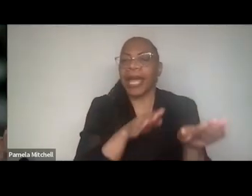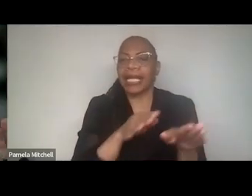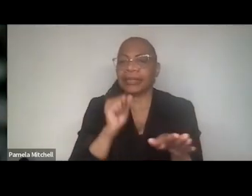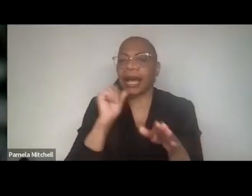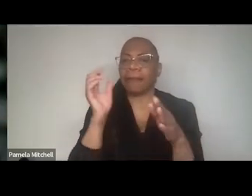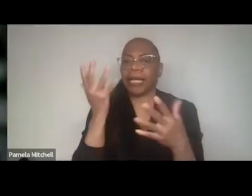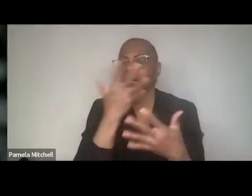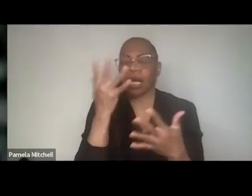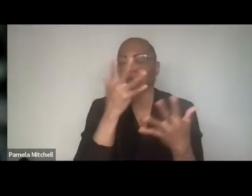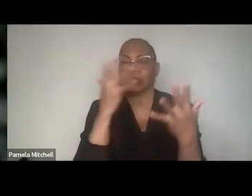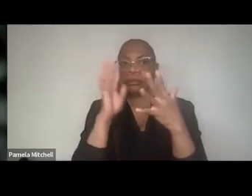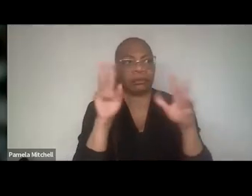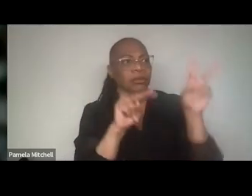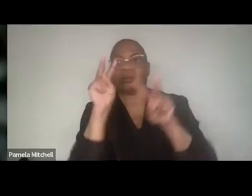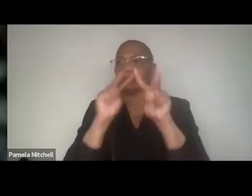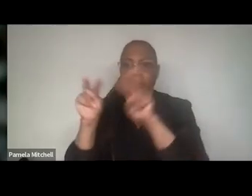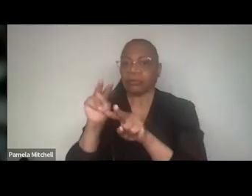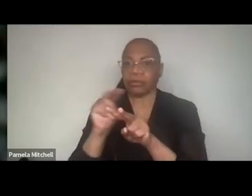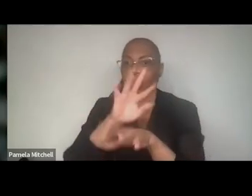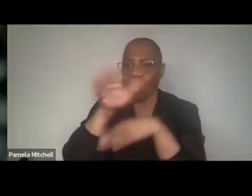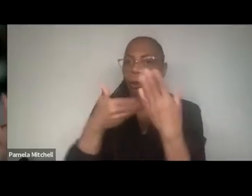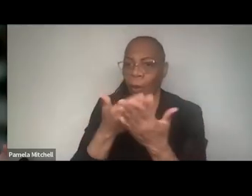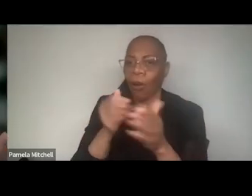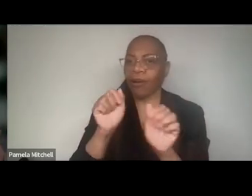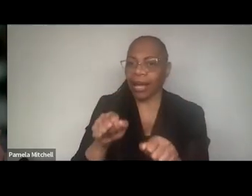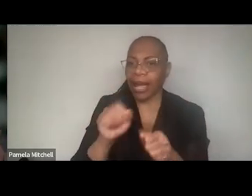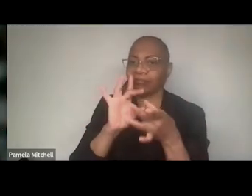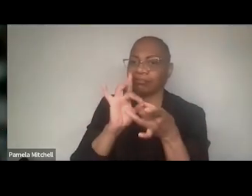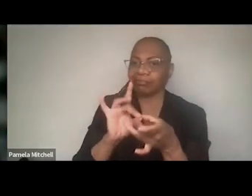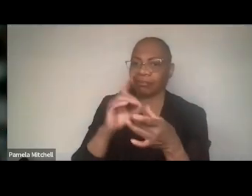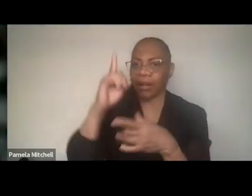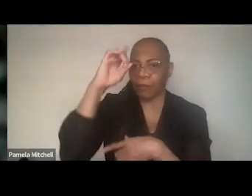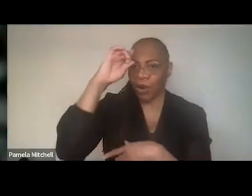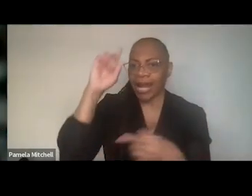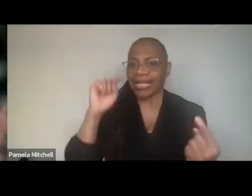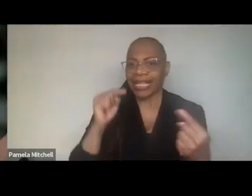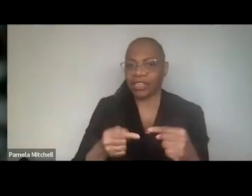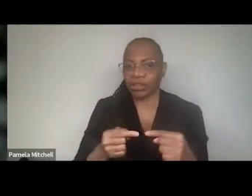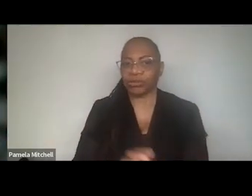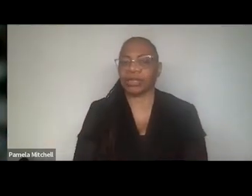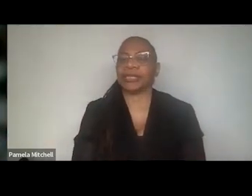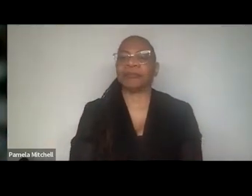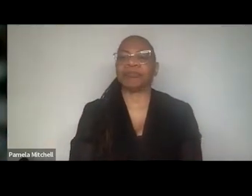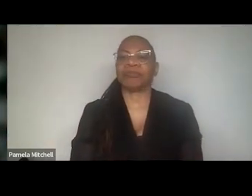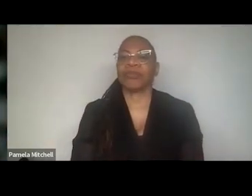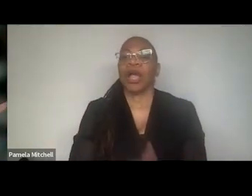puede ser común dentro de una lesión cerebral. Sé que Byron va a hablar de esto, pero quiero resaltar